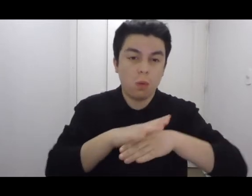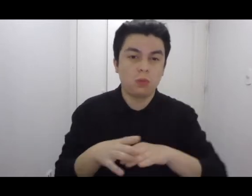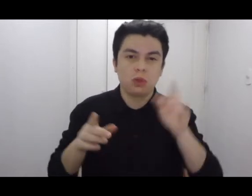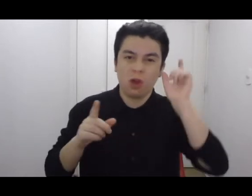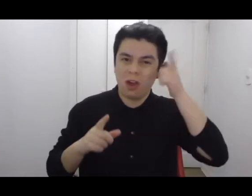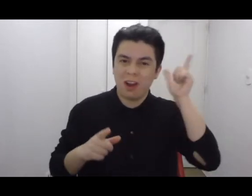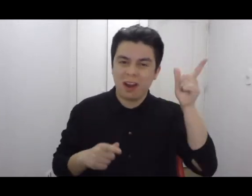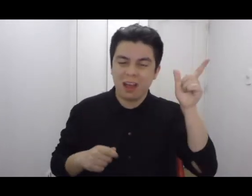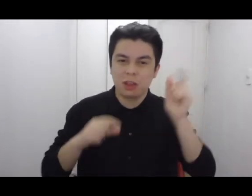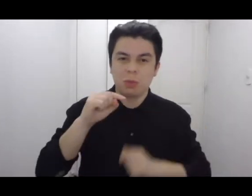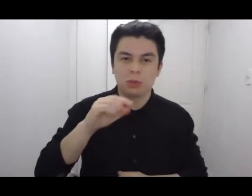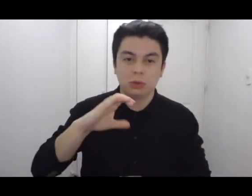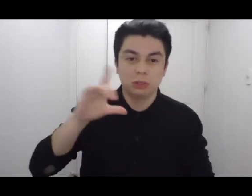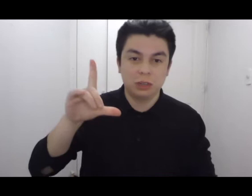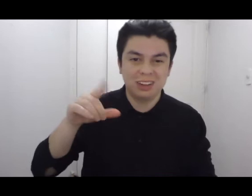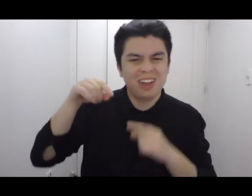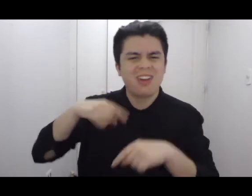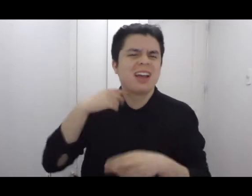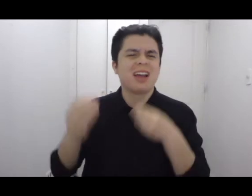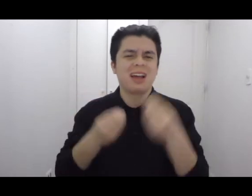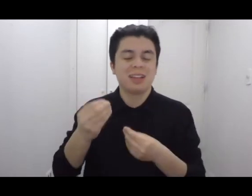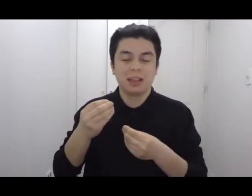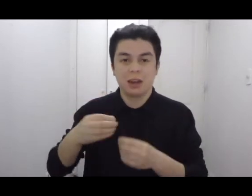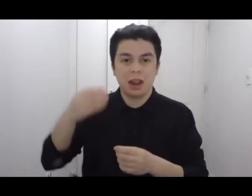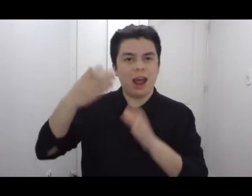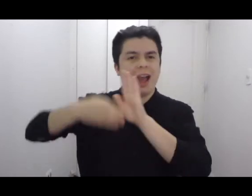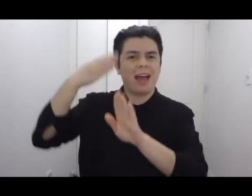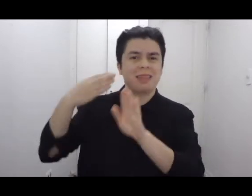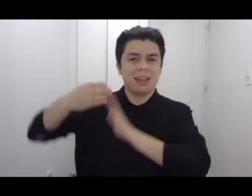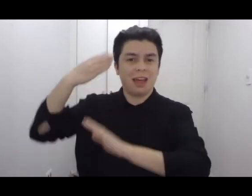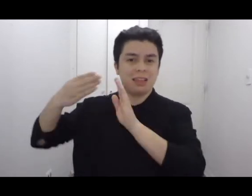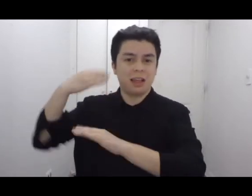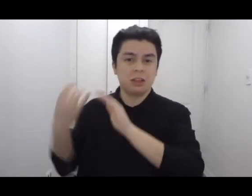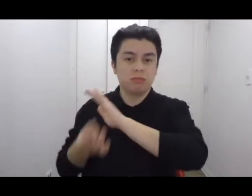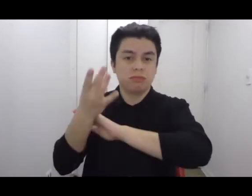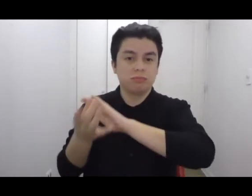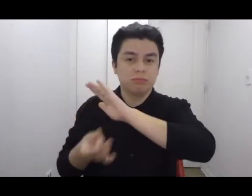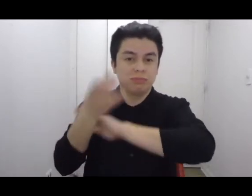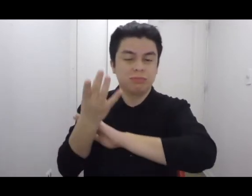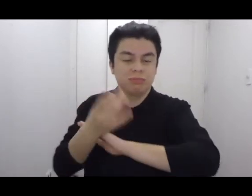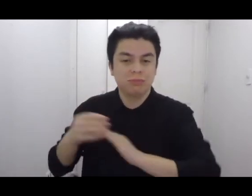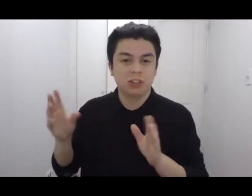de lo que fueron los cuatro programas anteriores estoy con la jefa aquí en cámara que nunca aparece, solo en